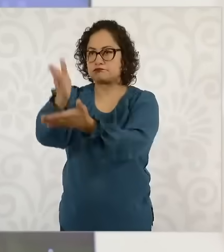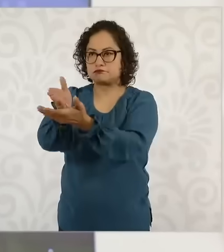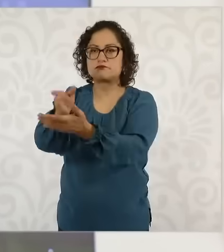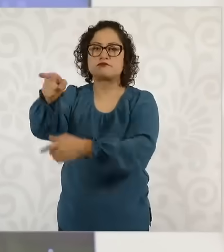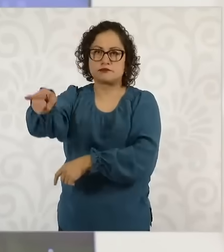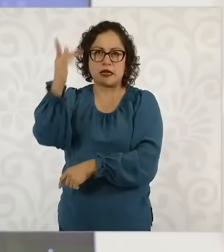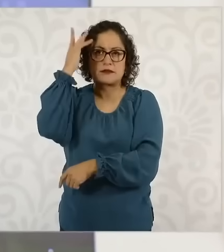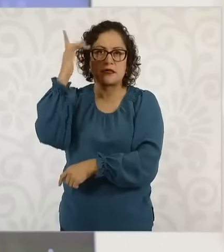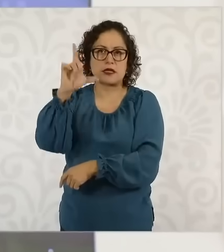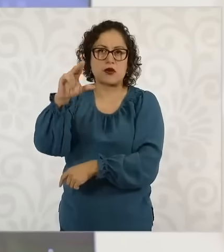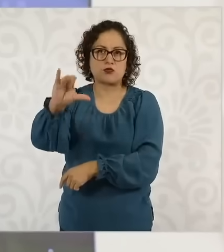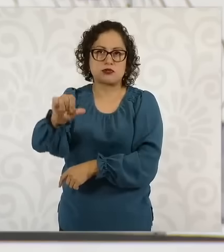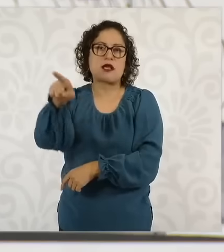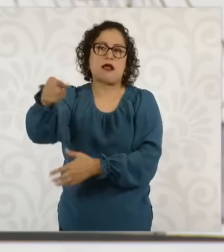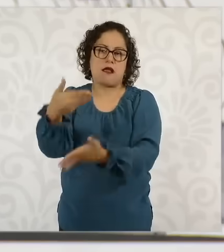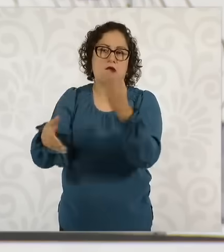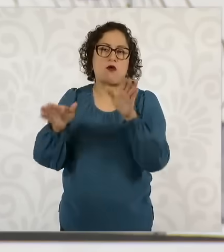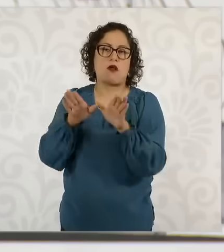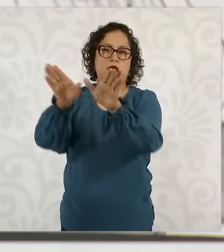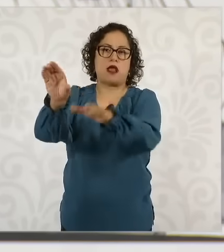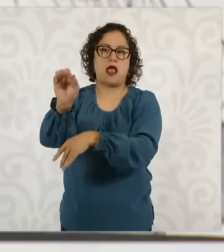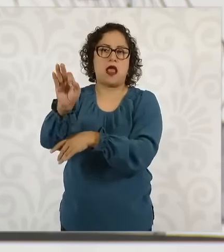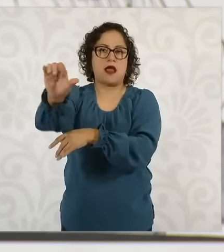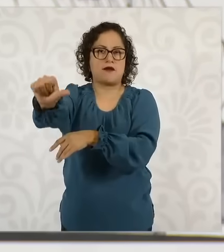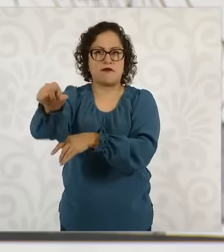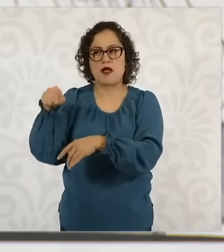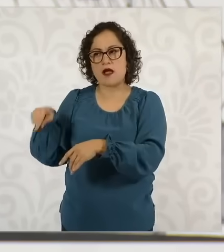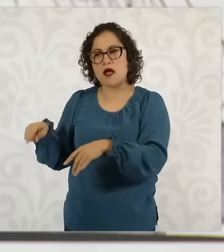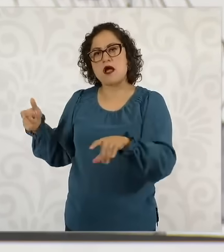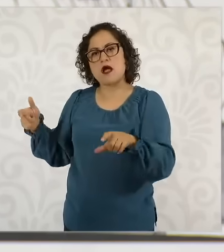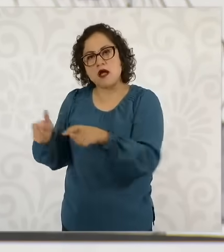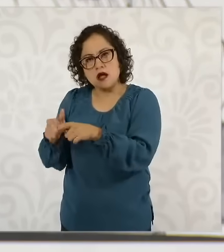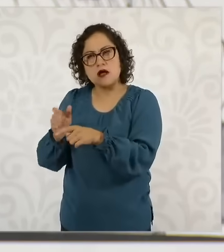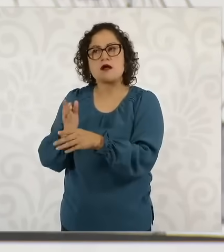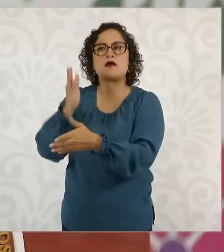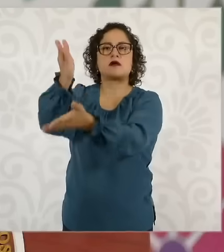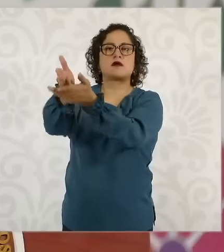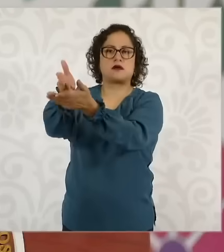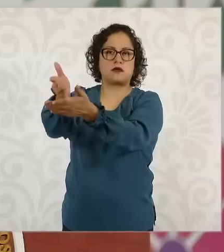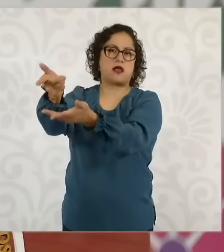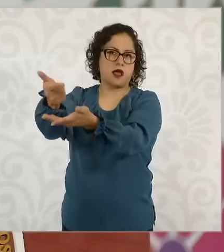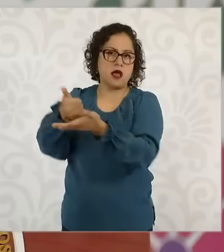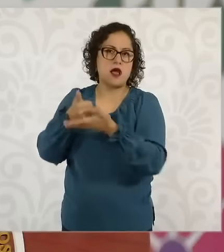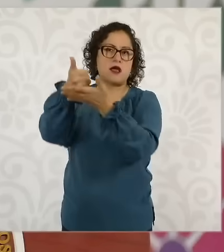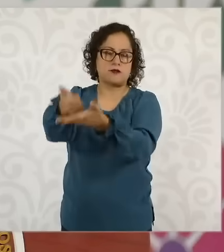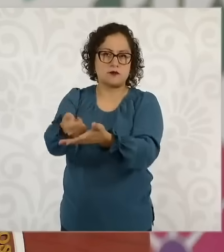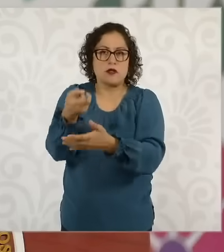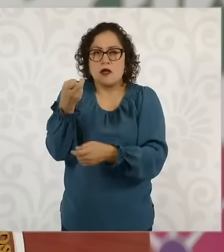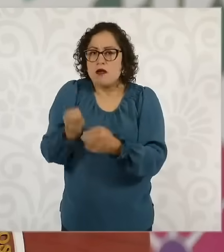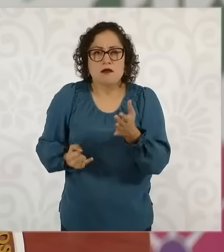aeropuerto internacional Felipe Ángeles. Entonces, se toman decisiones con base en estudios técnicos,